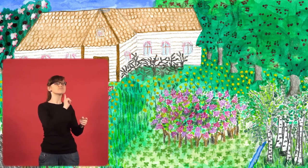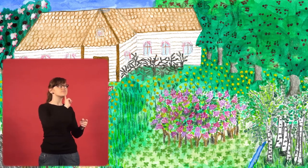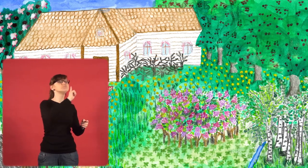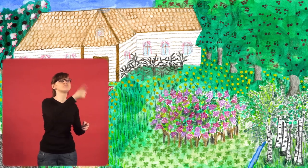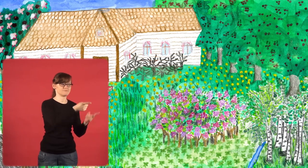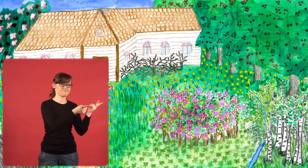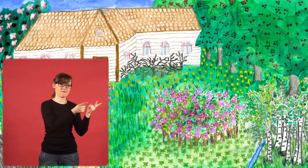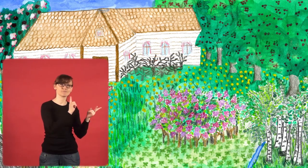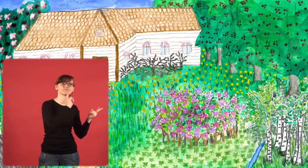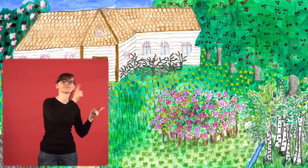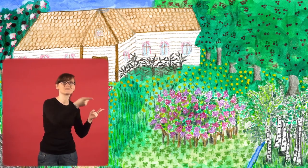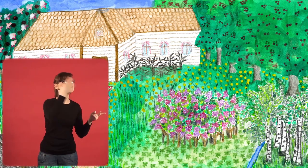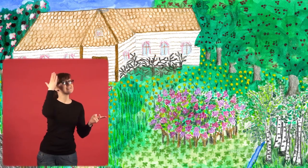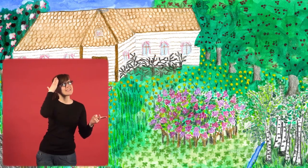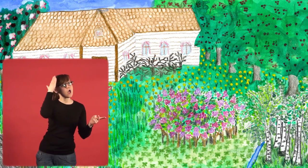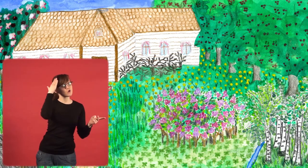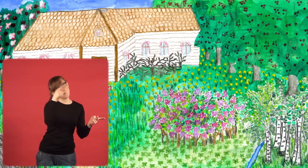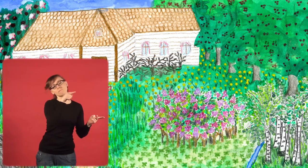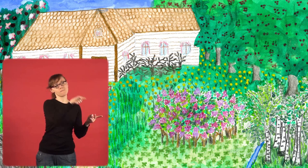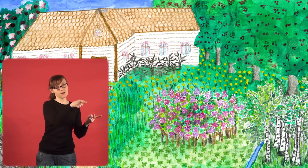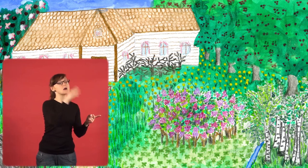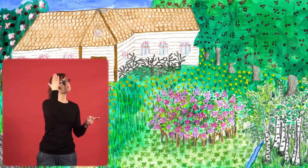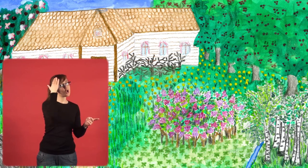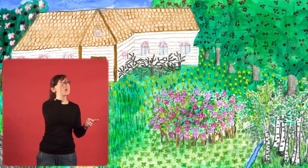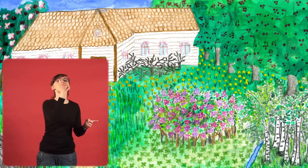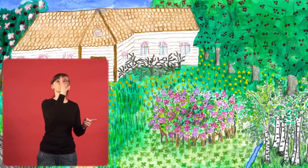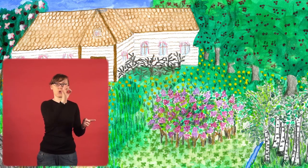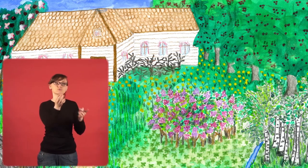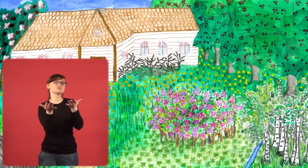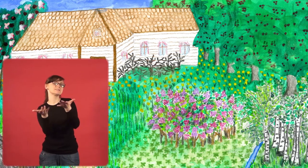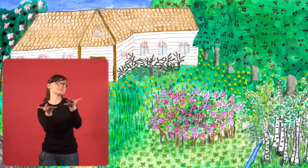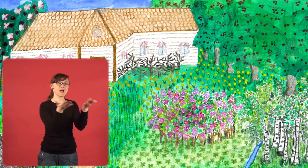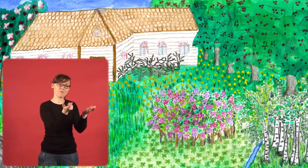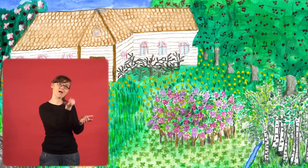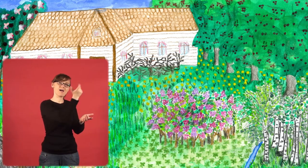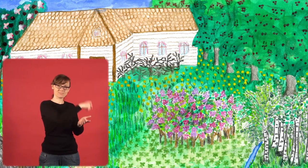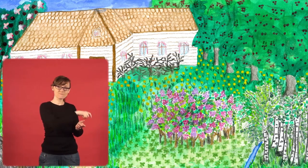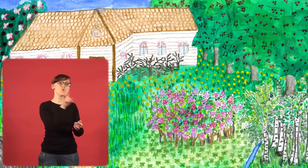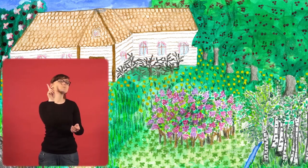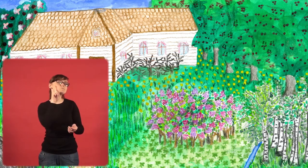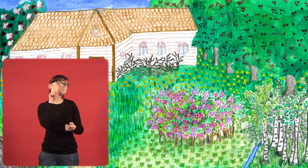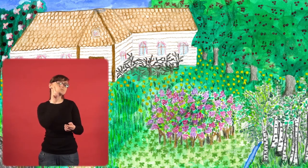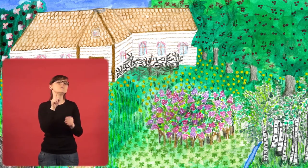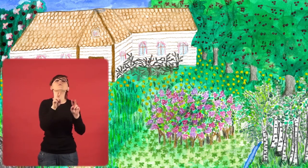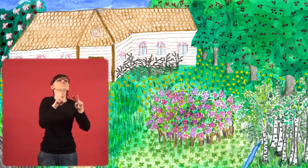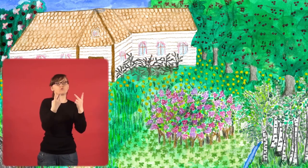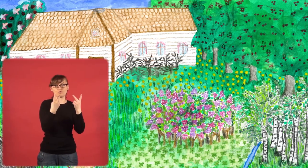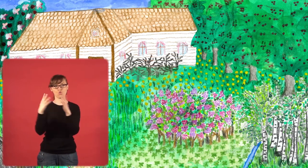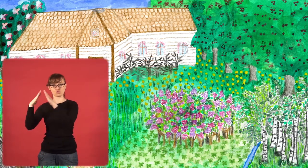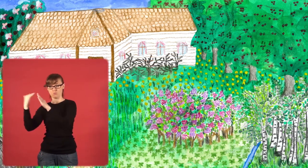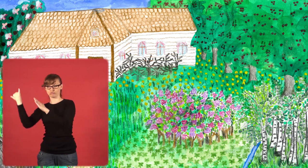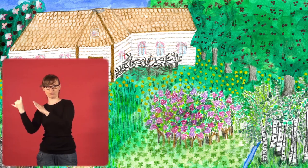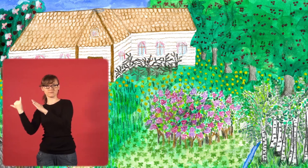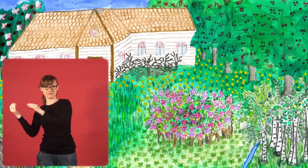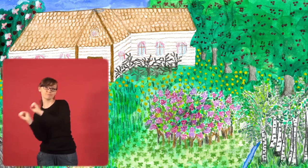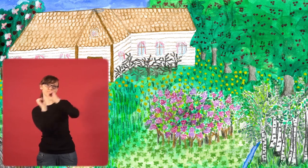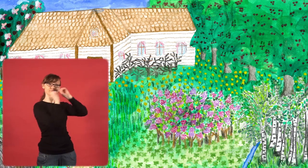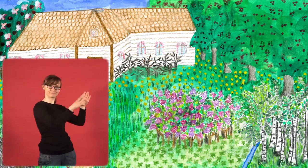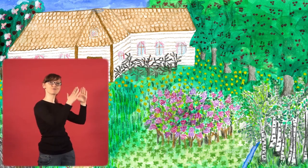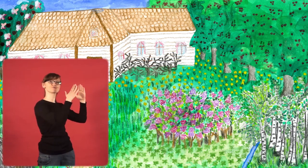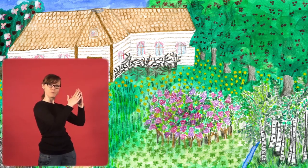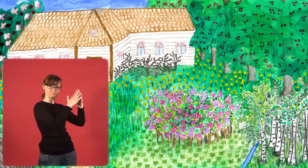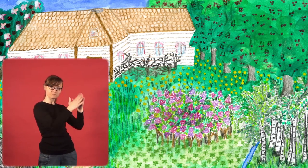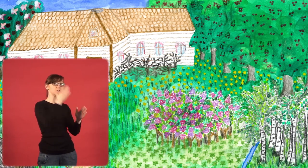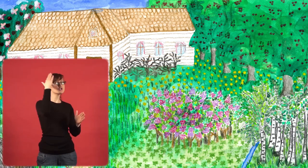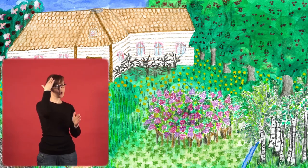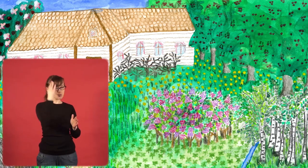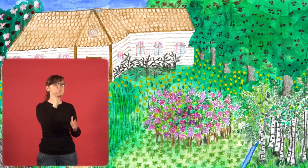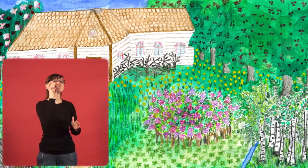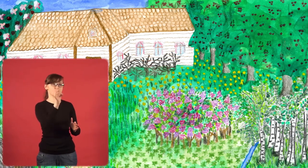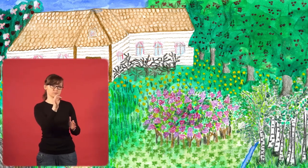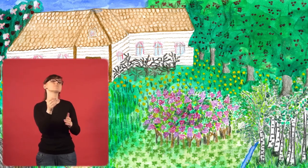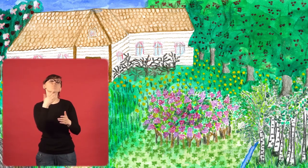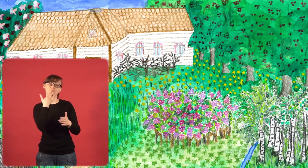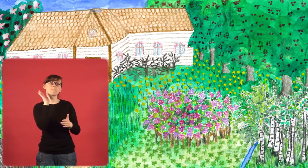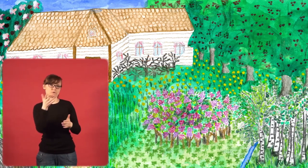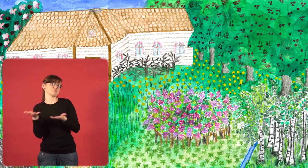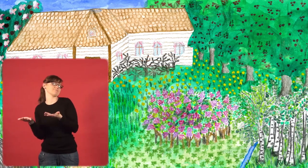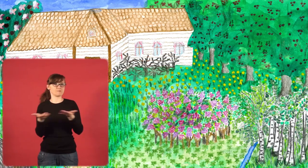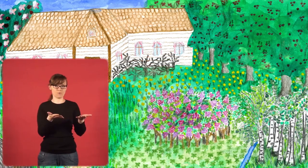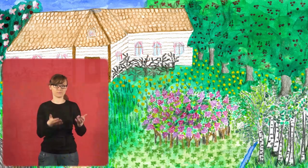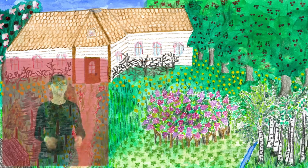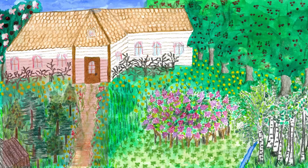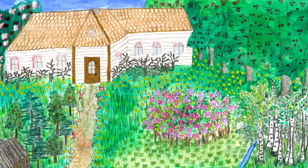Poprosili swoją znajomą, panią Spencer, żeby przywiozła im z sierocińca w Hopetown chłopca, którego mogliby adoptować.